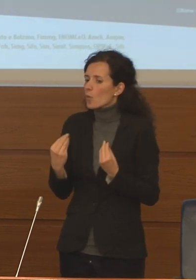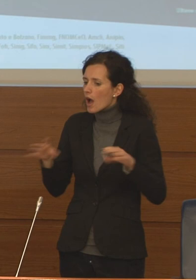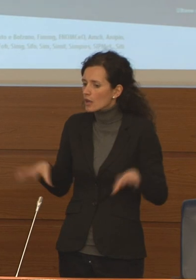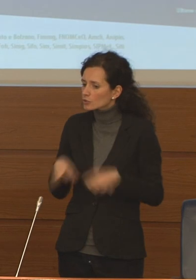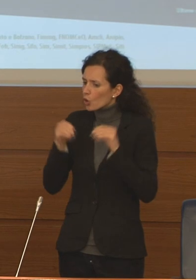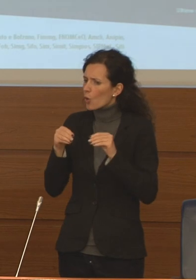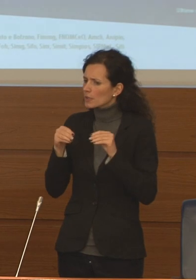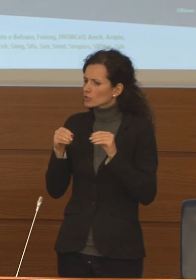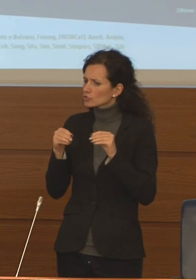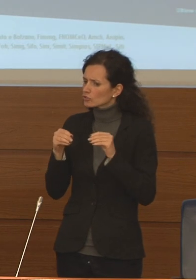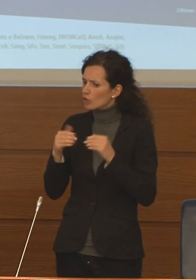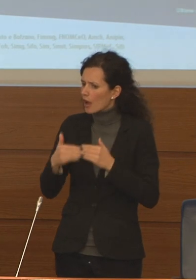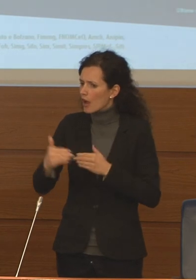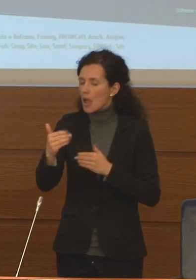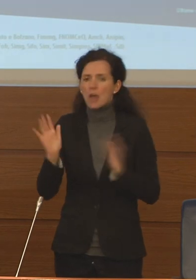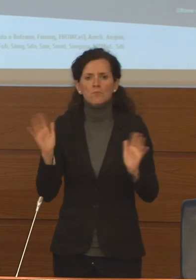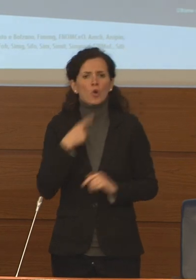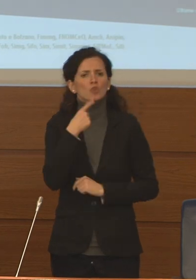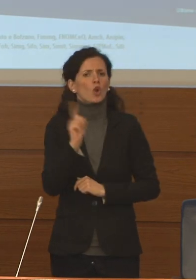Non ho detto che si fa, ho detto che stiamo valutando.